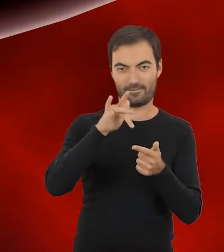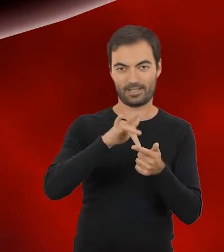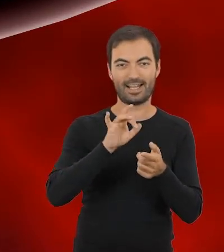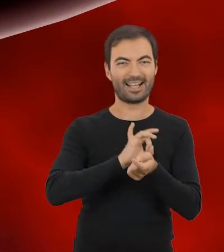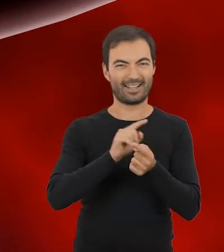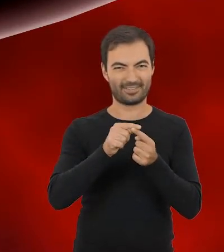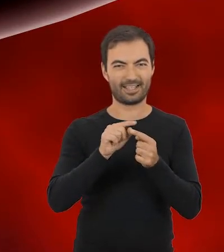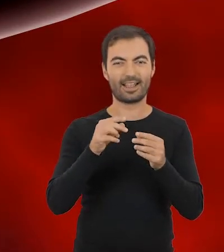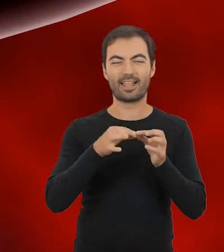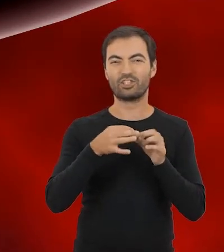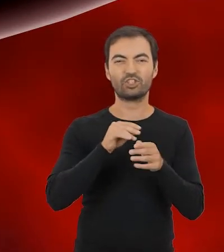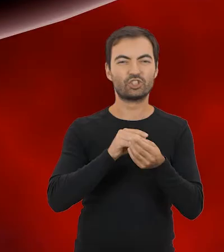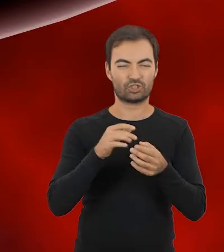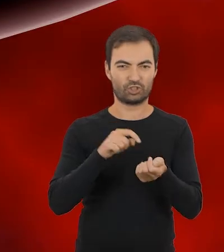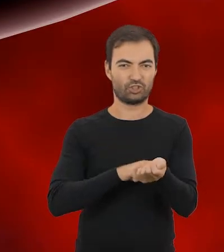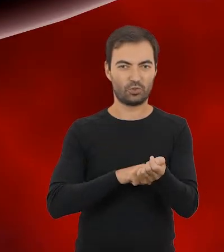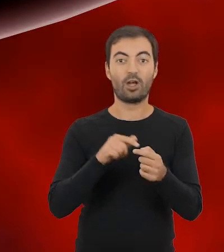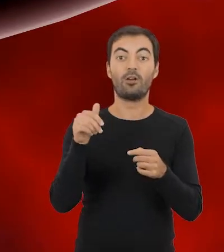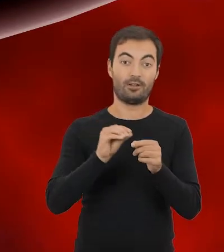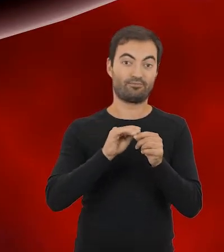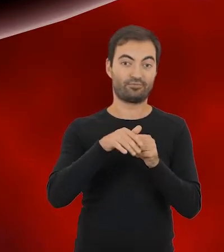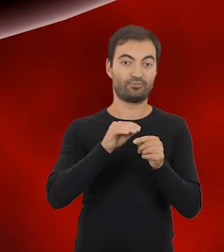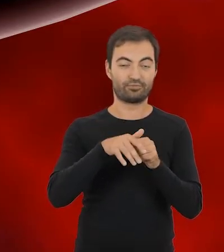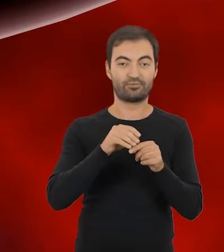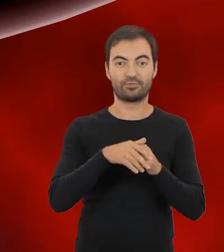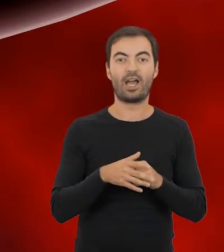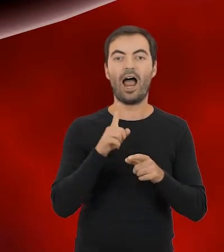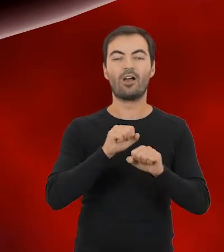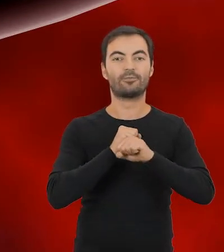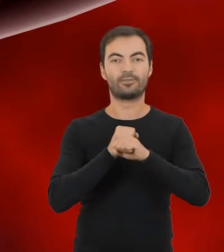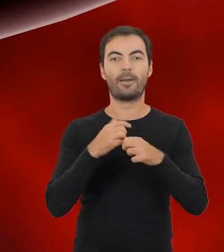moglibyśmy zacząć tracić krew. Chroni nas przed tym mechanizm krzepnięcia krwi.